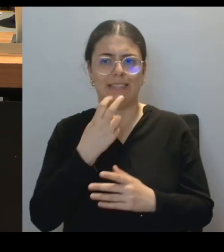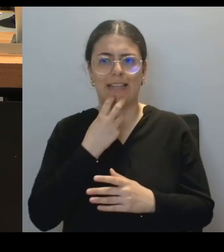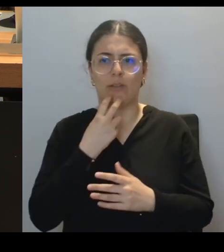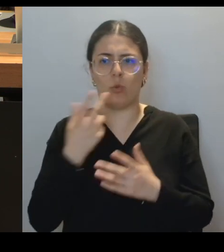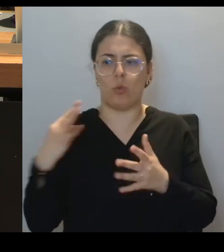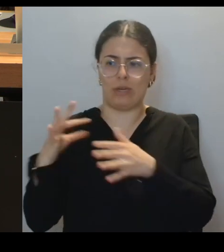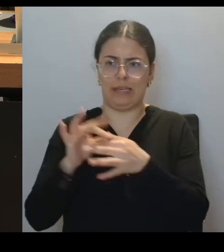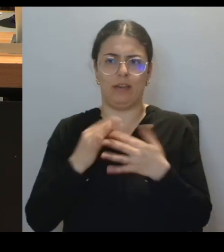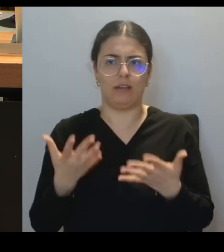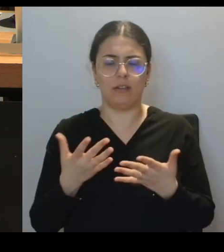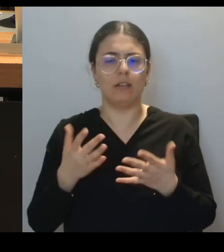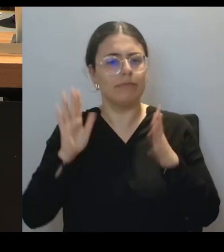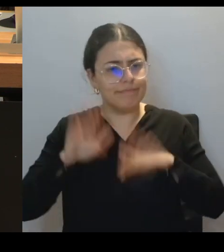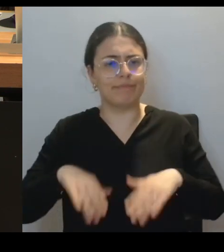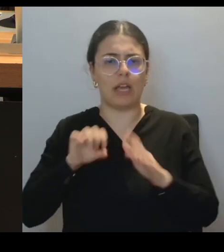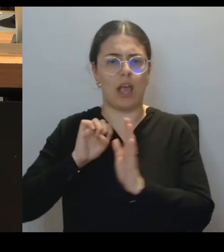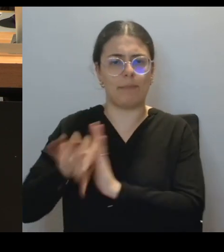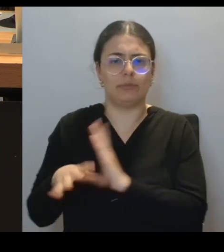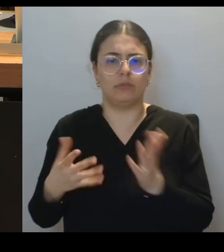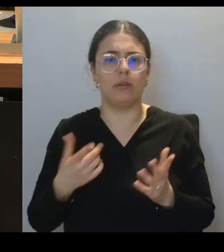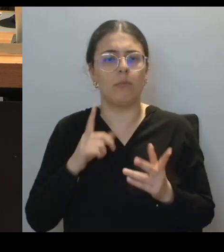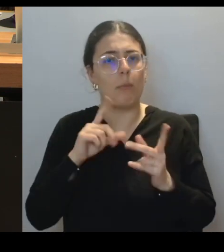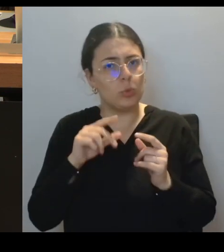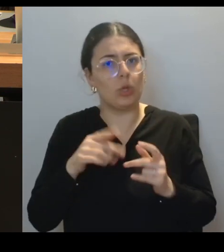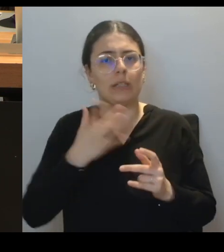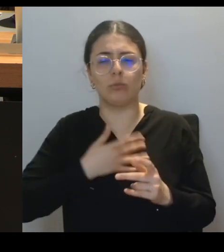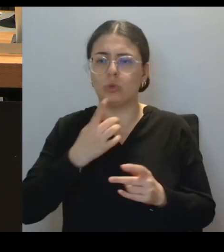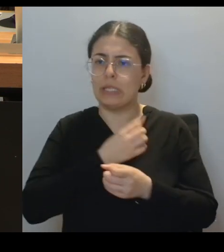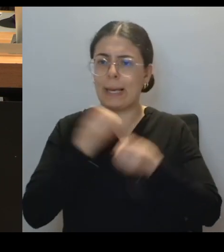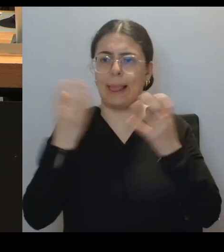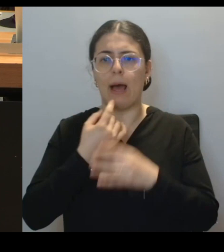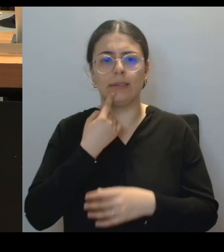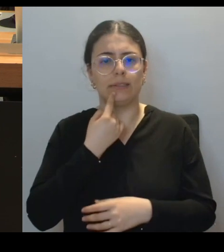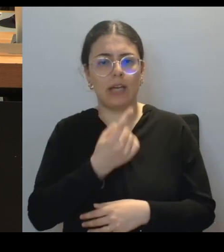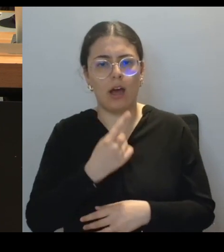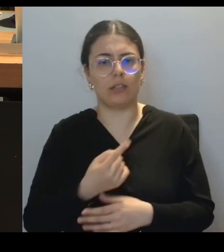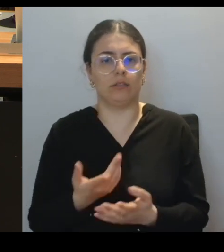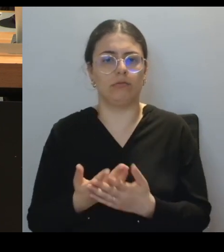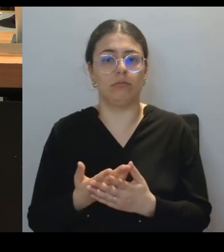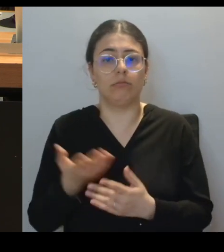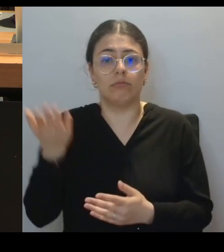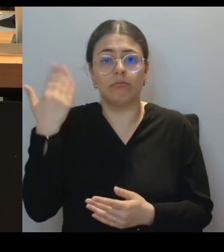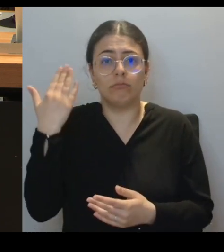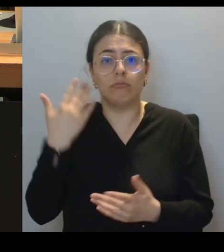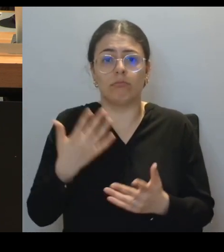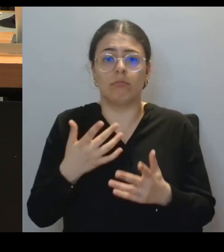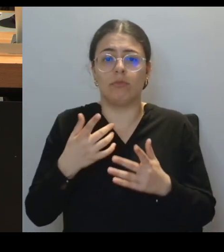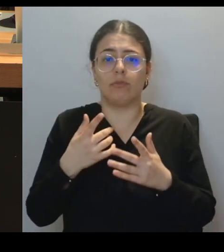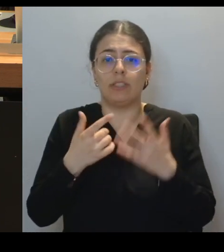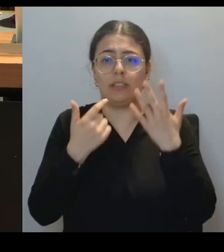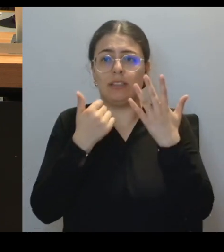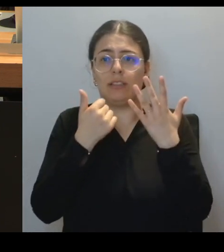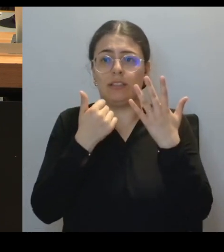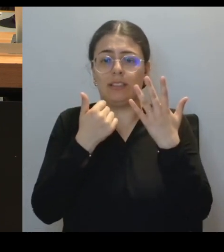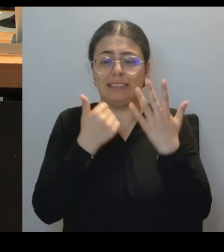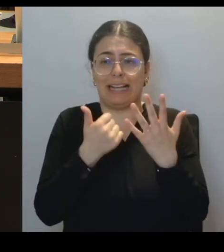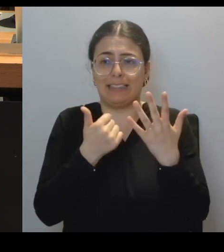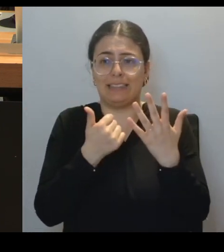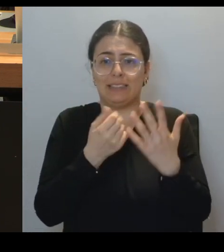Wir hatten zuletzt nicht mal mehr 6 % Strom aus Atom, nicht mal mehr 6 %. Und wenn Sie hier so tun, als würden diese 6 %